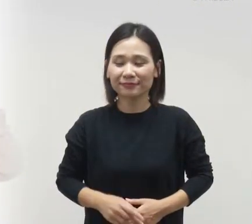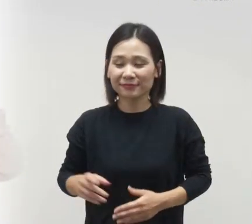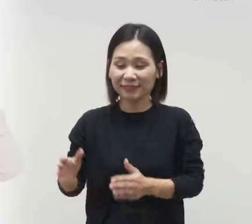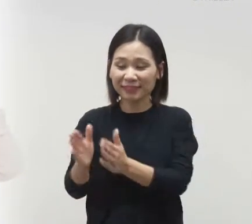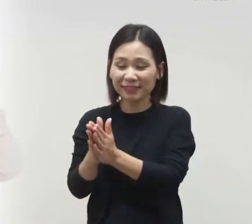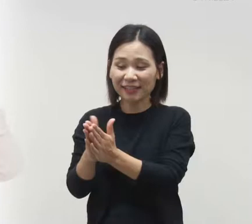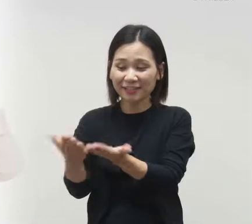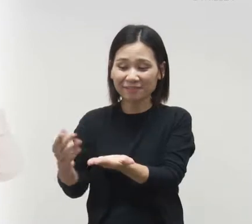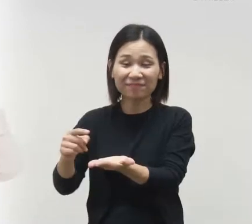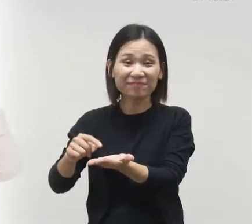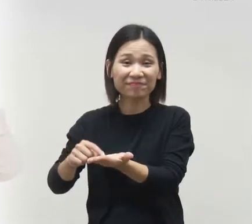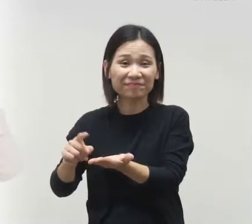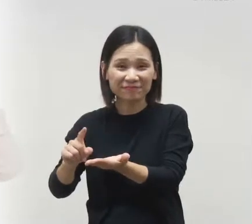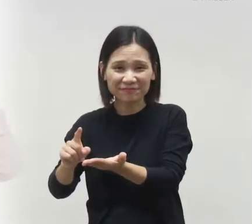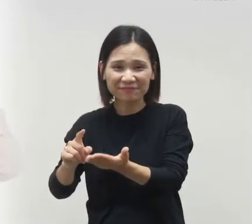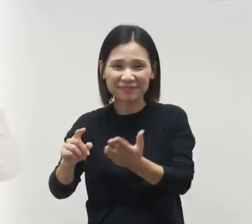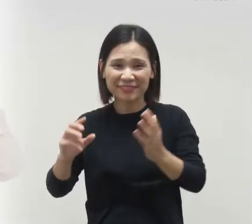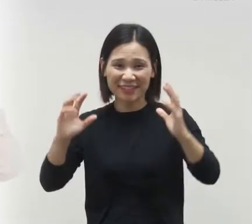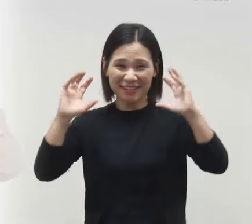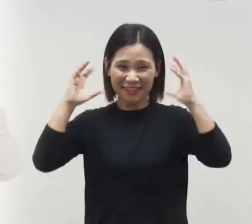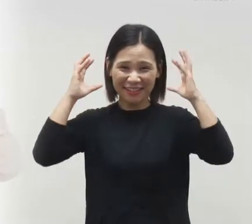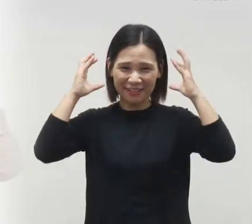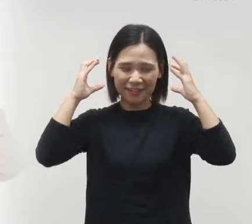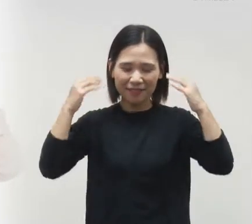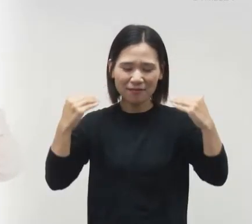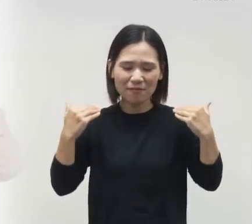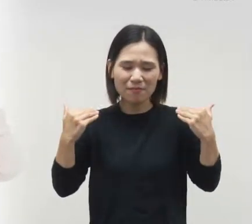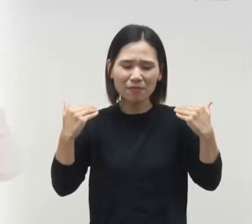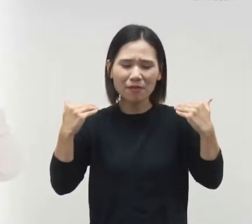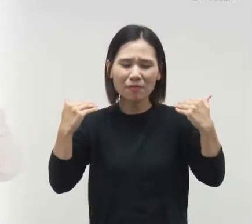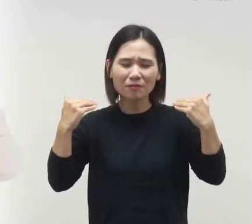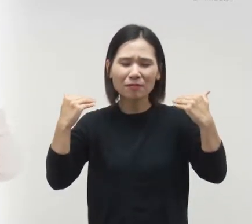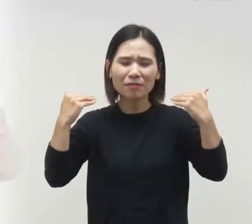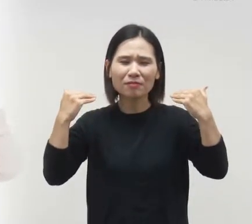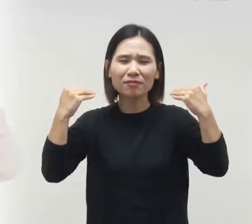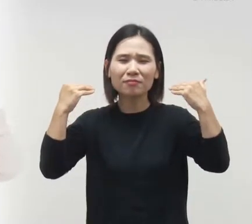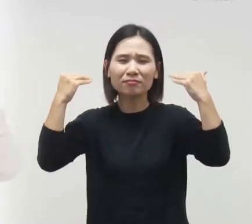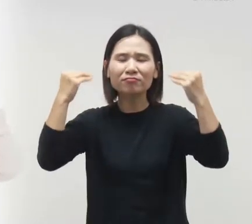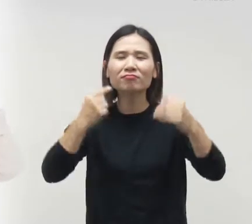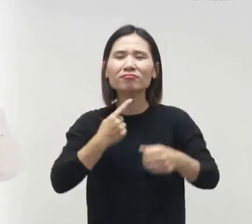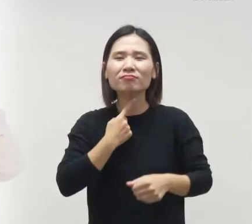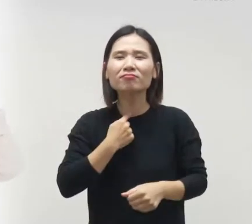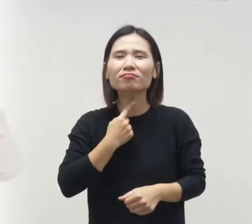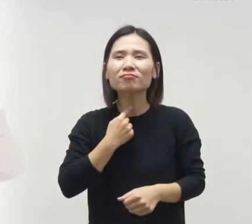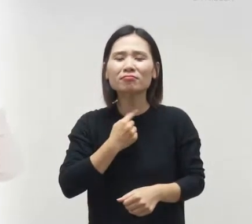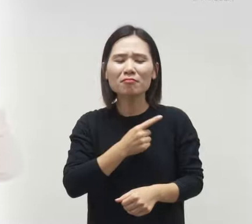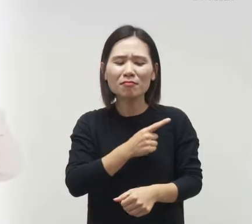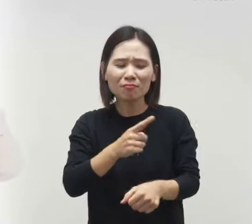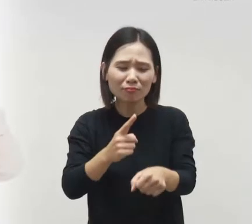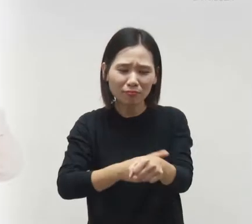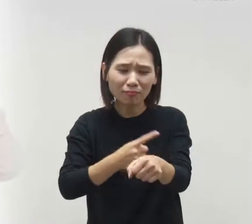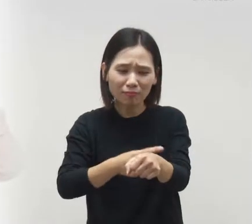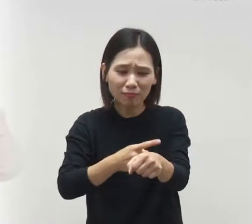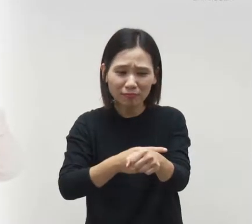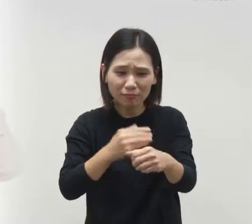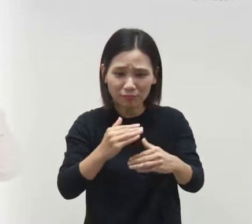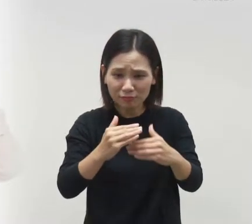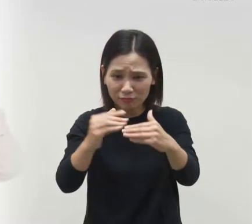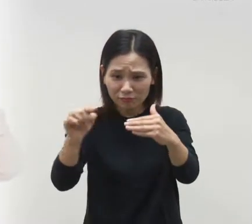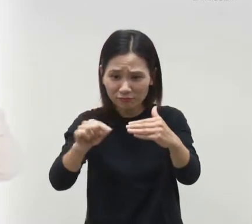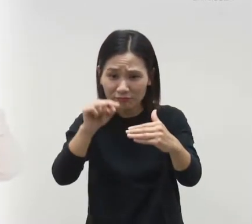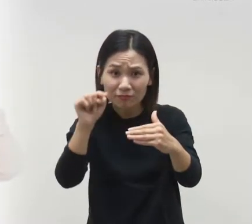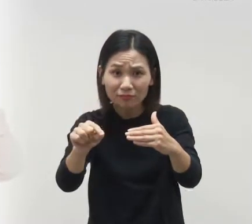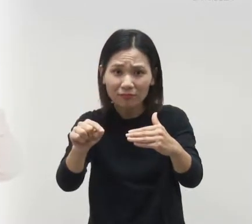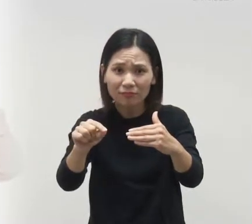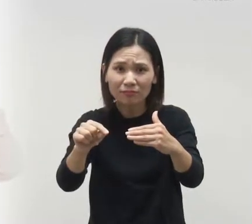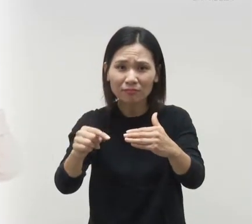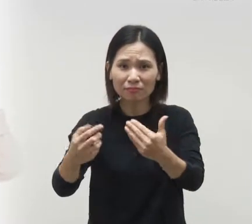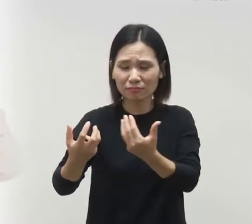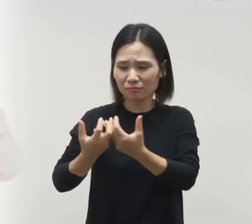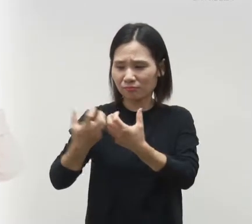이 책은 아이가 성장하면서 겪는 자연스러운 과정,